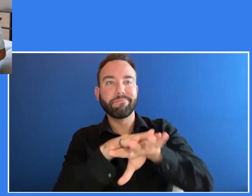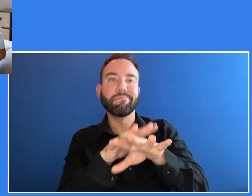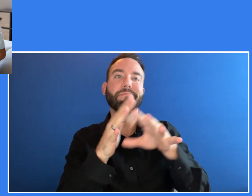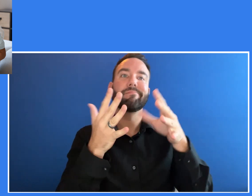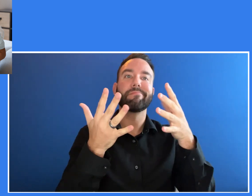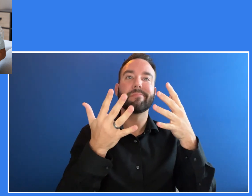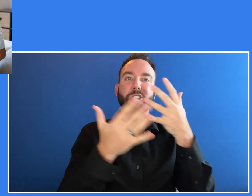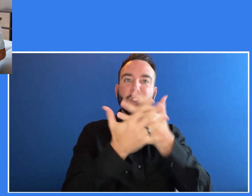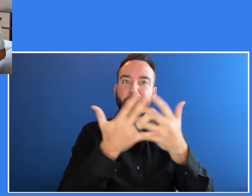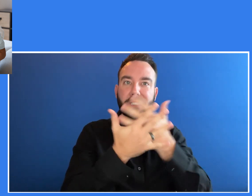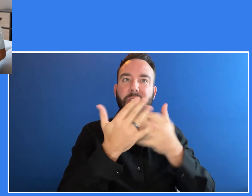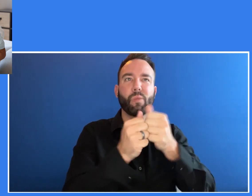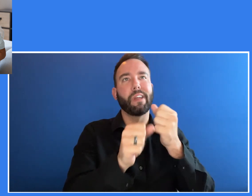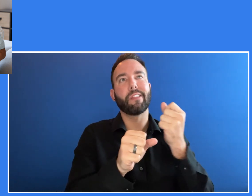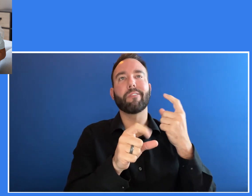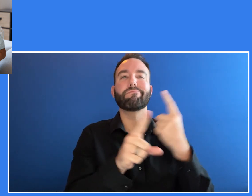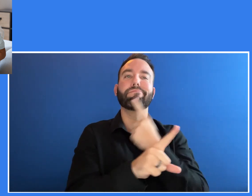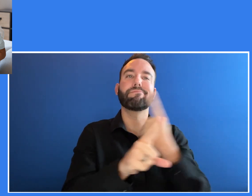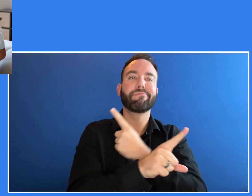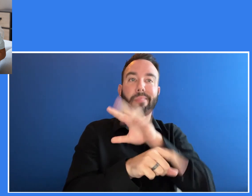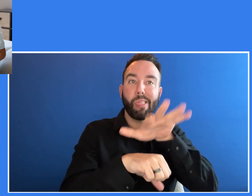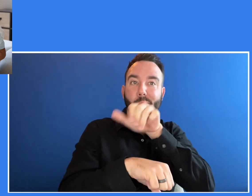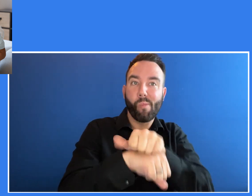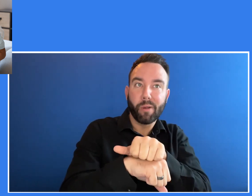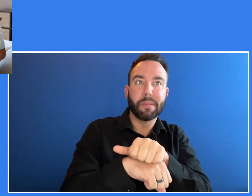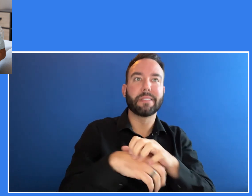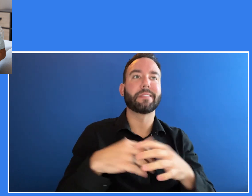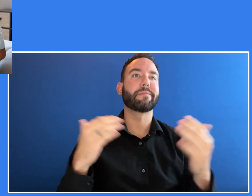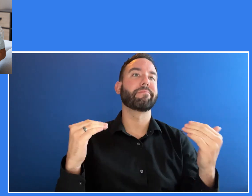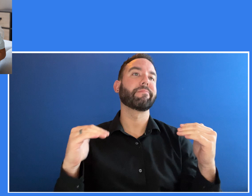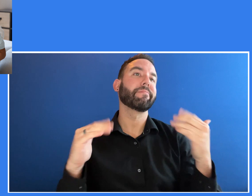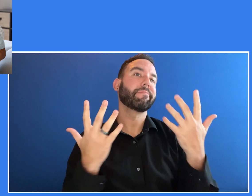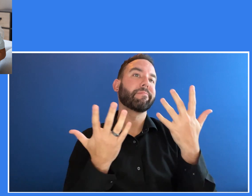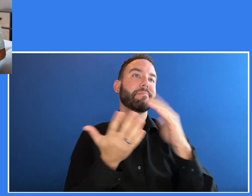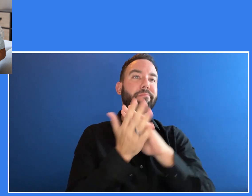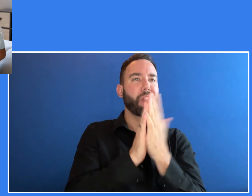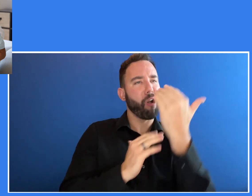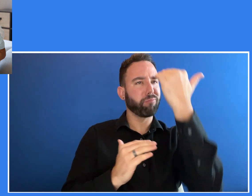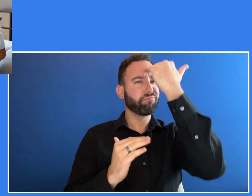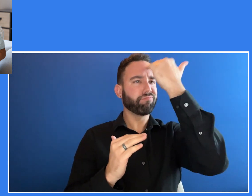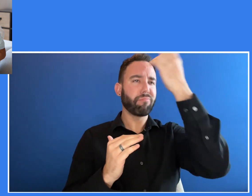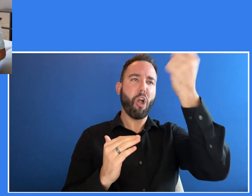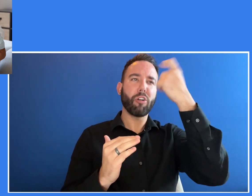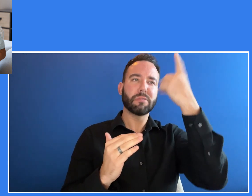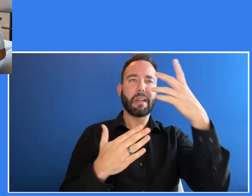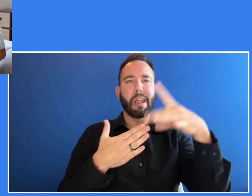de salud electrónicos. Integrar las pruebas de detección a una sola cita integral